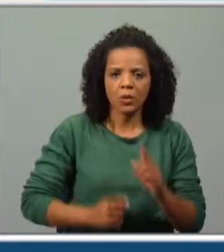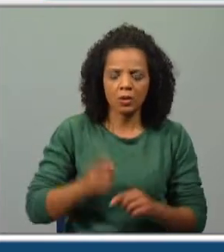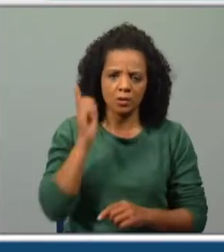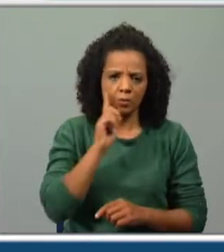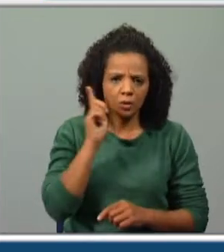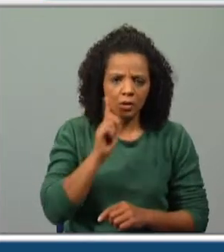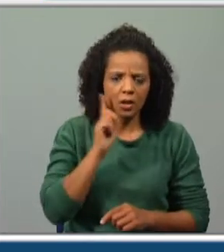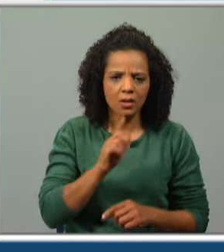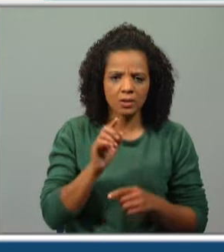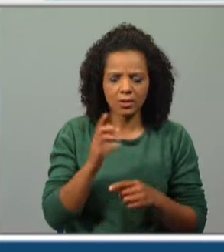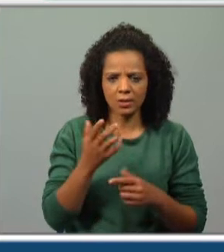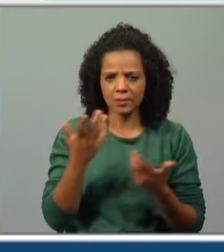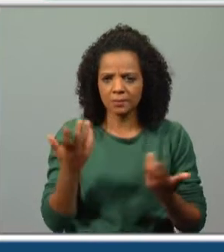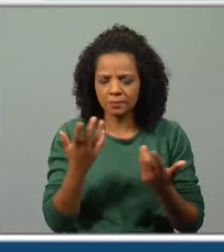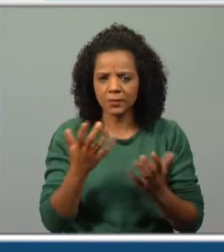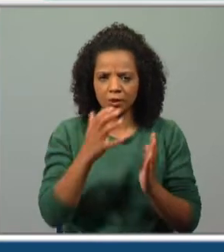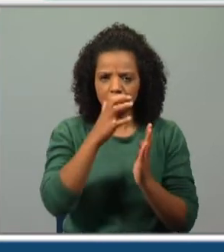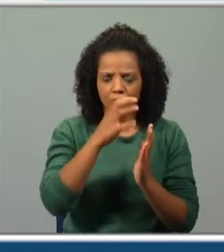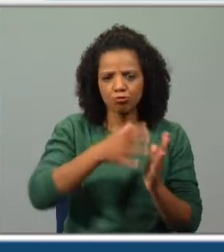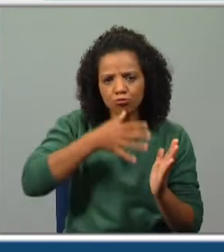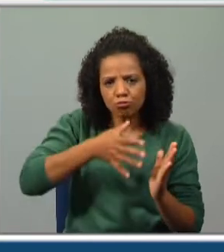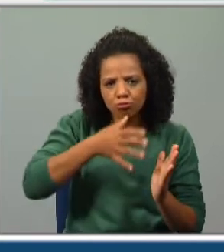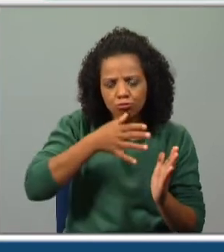importância das possibilidades do discurso dessa de Queiroz Mas vamos 可能性的重要性Queiroz 這樣的演講 但是讓我們走吧